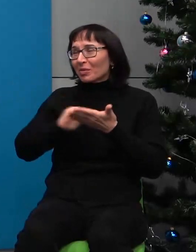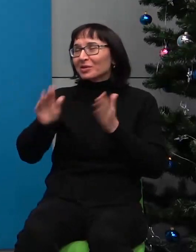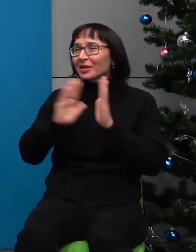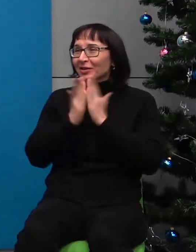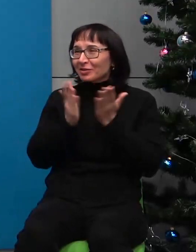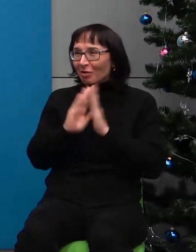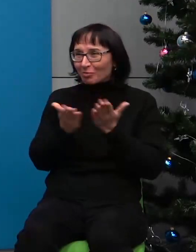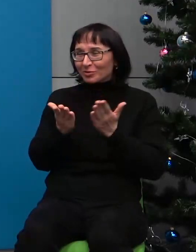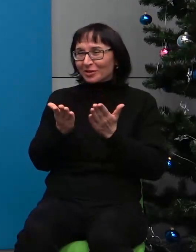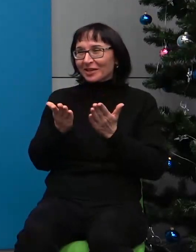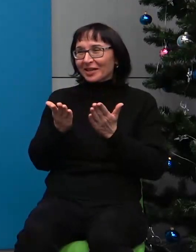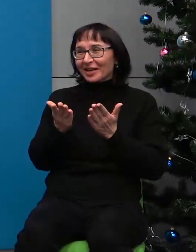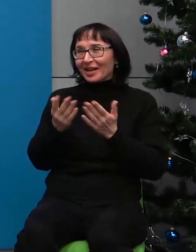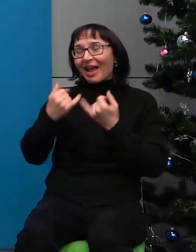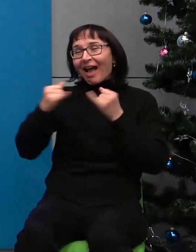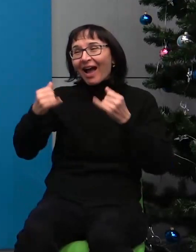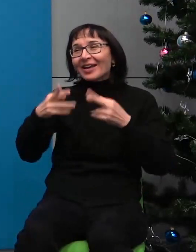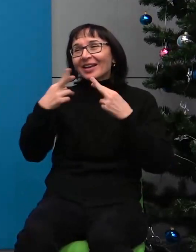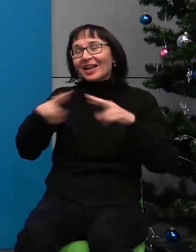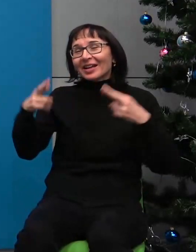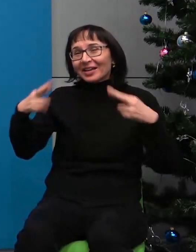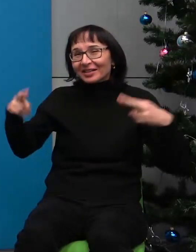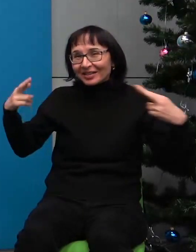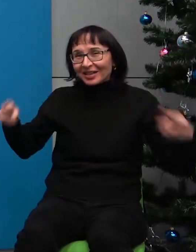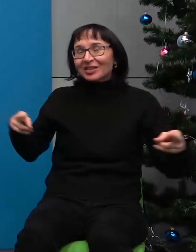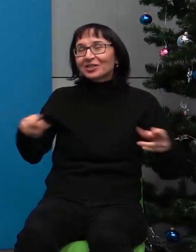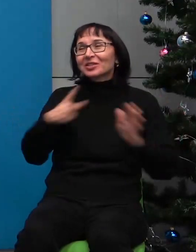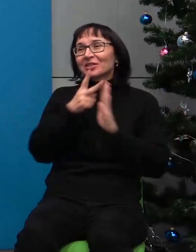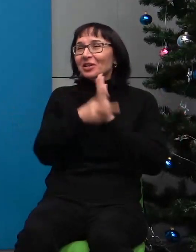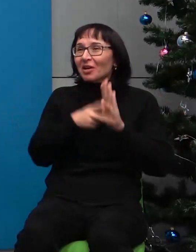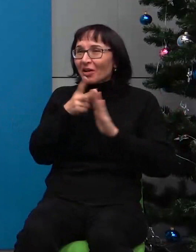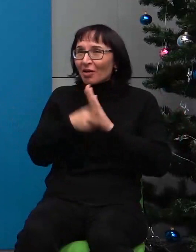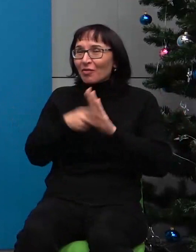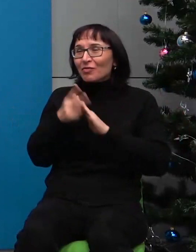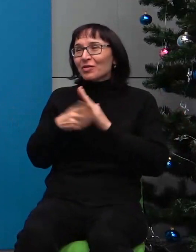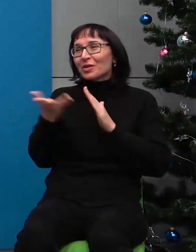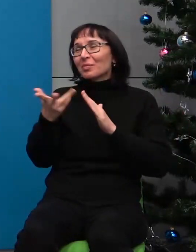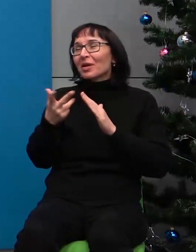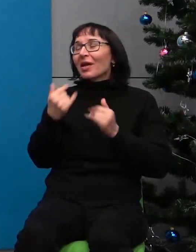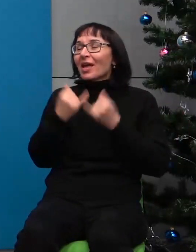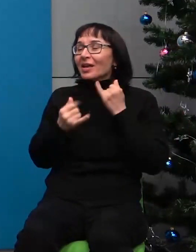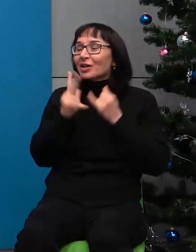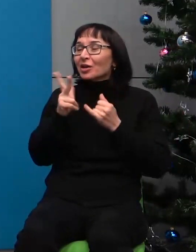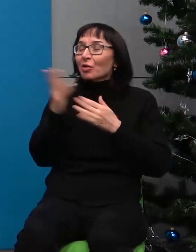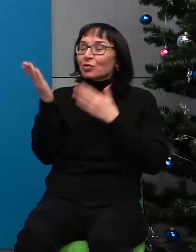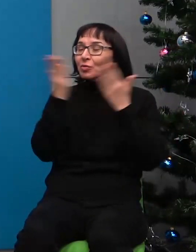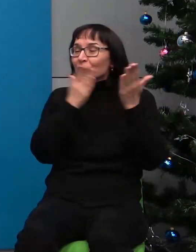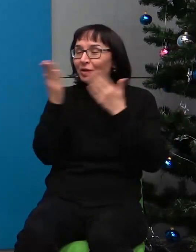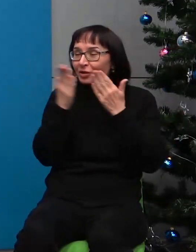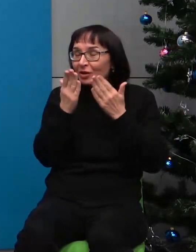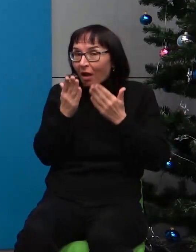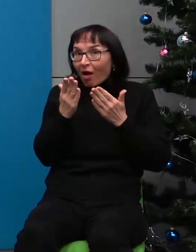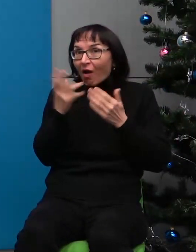Wiecie państwo, lubimy historię wojenną oglądać. Myślę, że dzisiaj bardziej je rozumiemy,